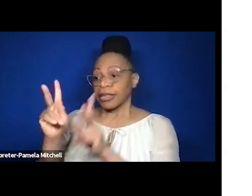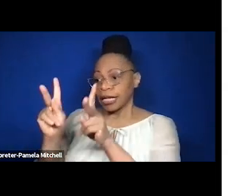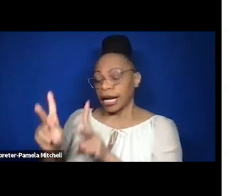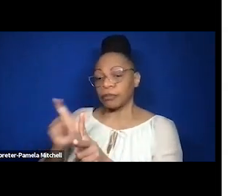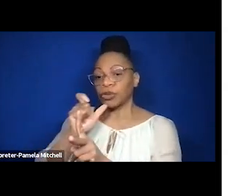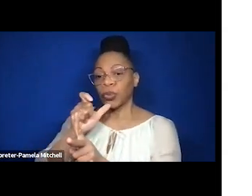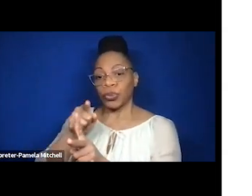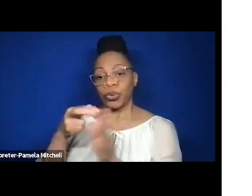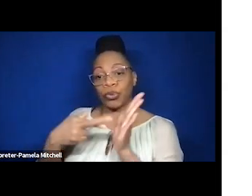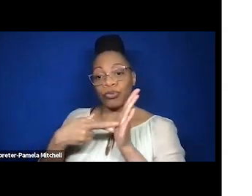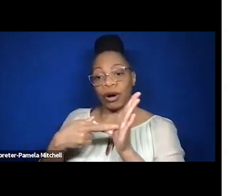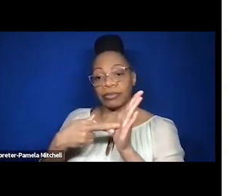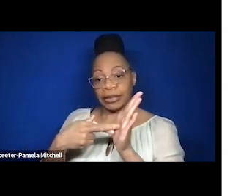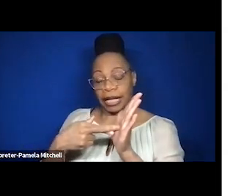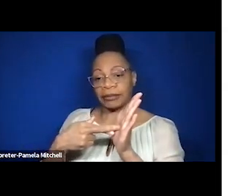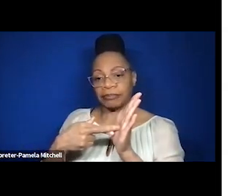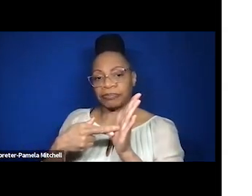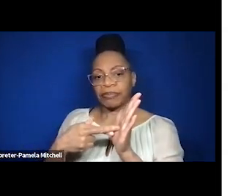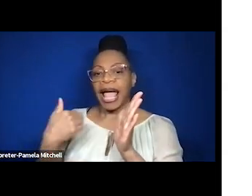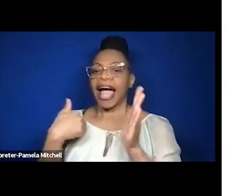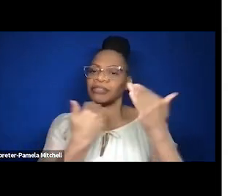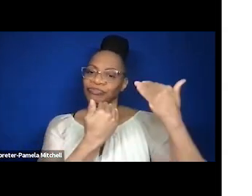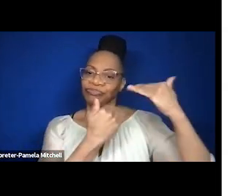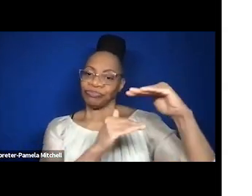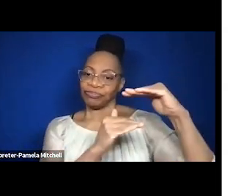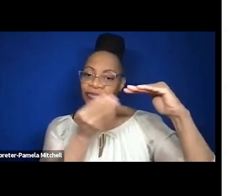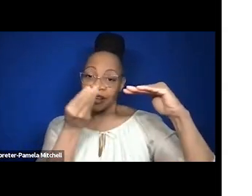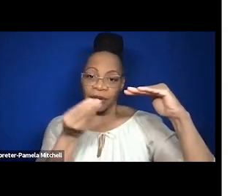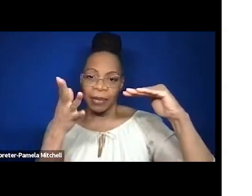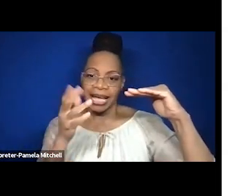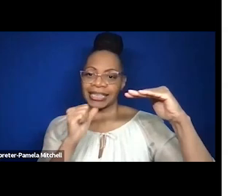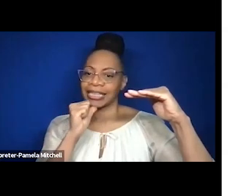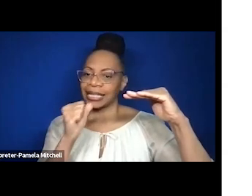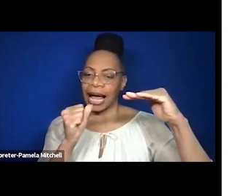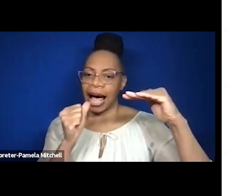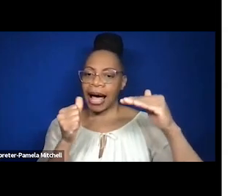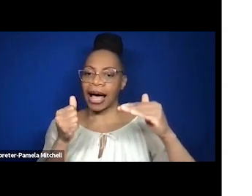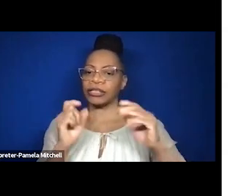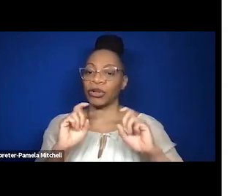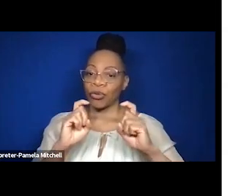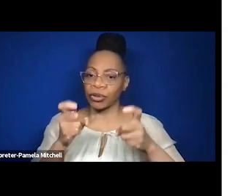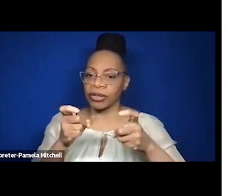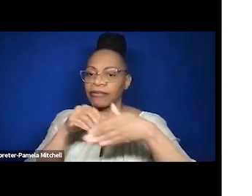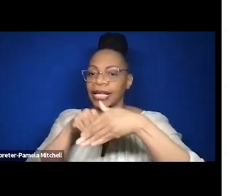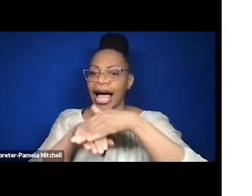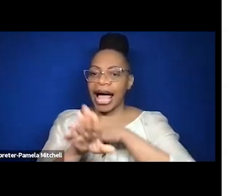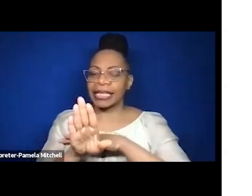Esto tiene información limitada. Esto no les da acceso a la carpeta electrónica,